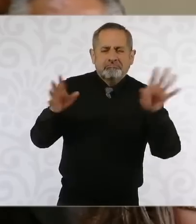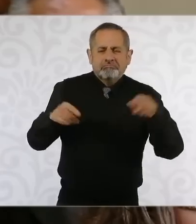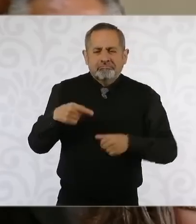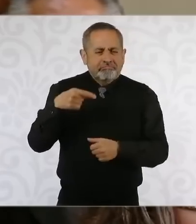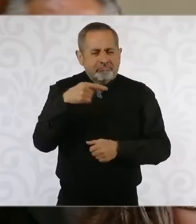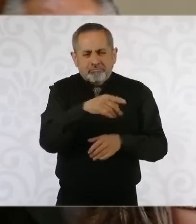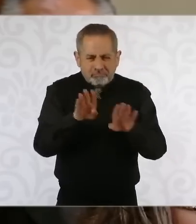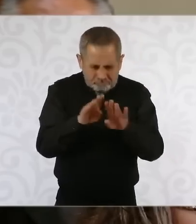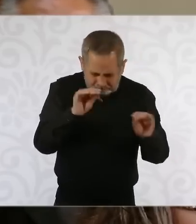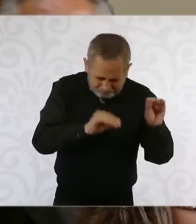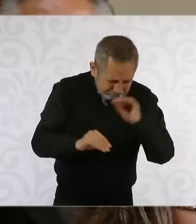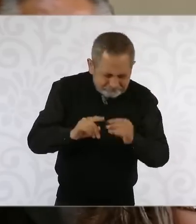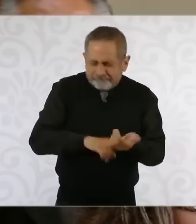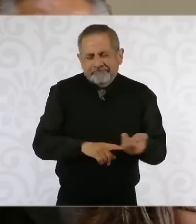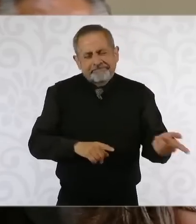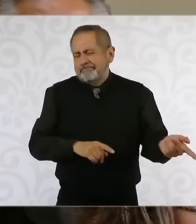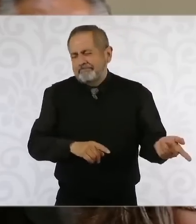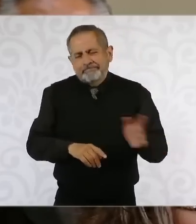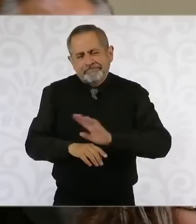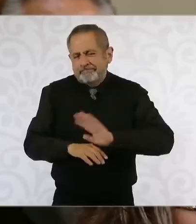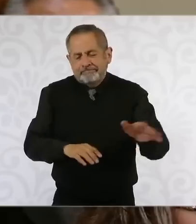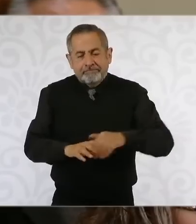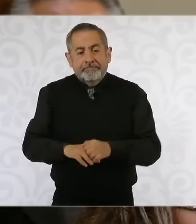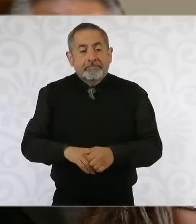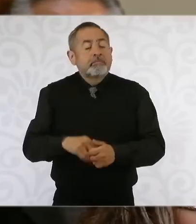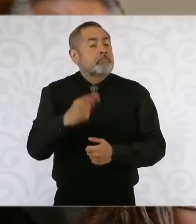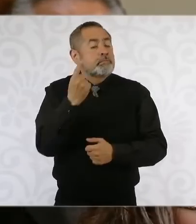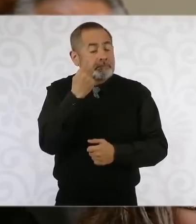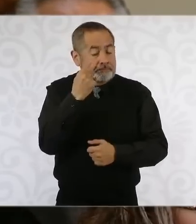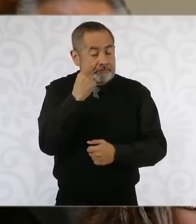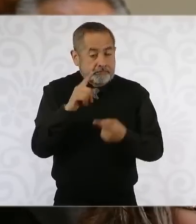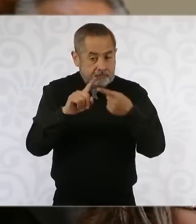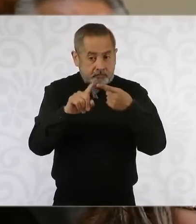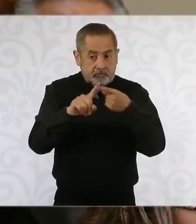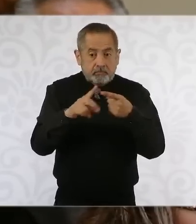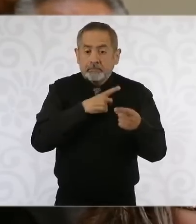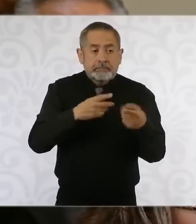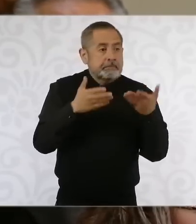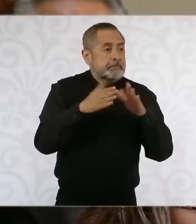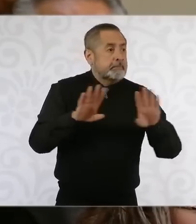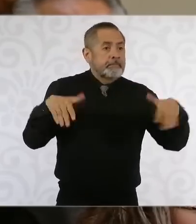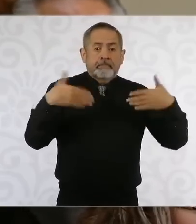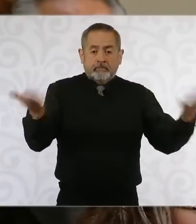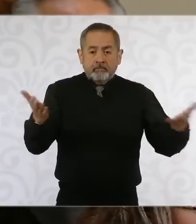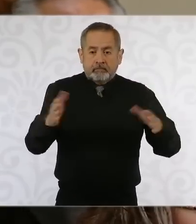de fentanilo uno se tiene que hacer en lugares abiertos precisamente por el grado de toxicidad